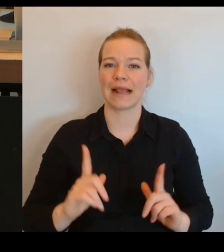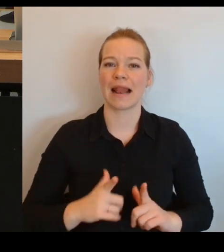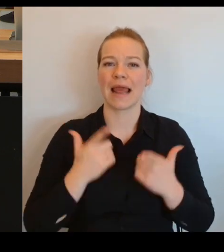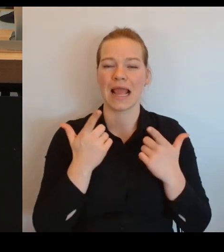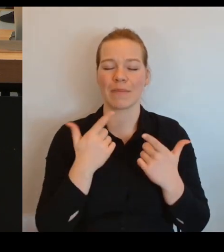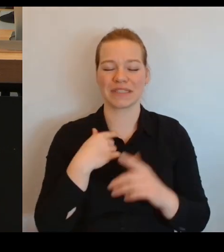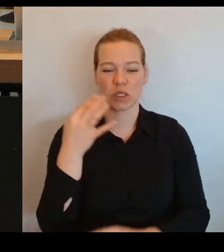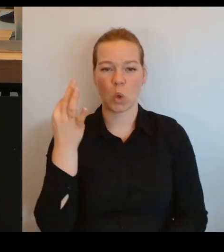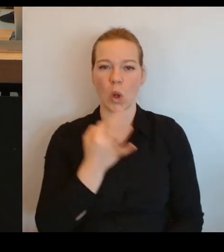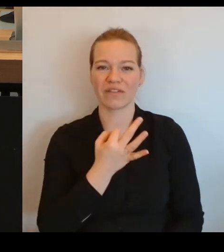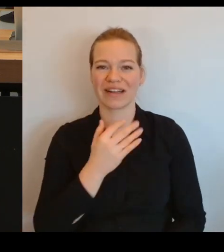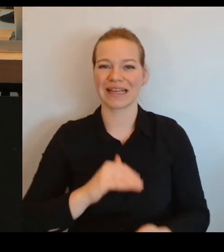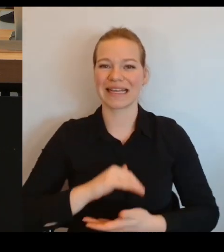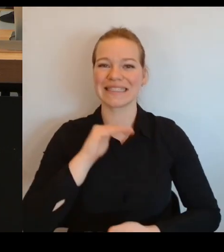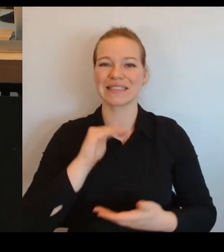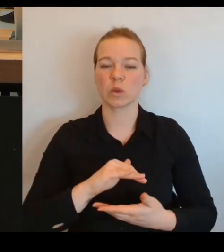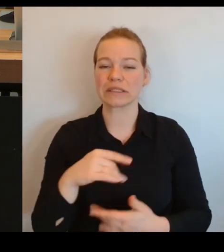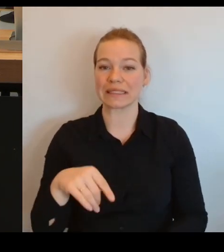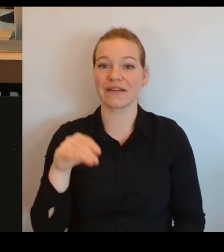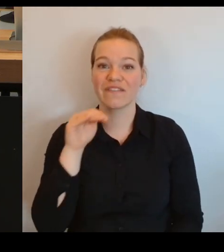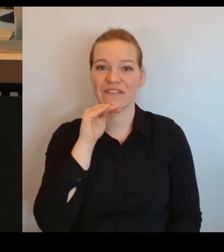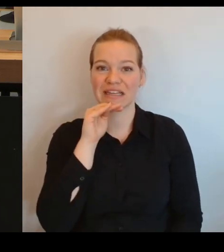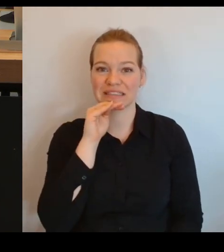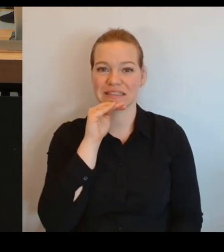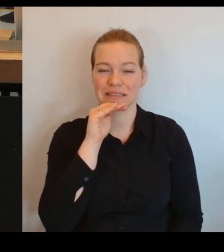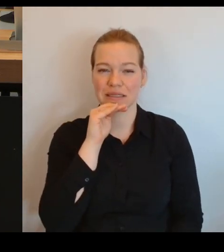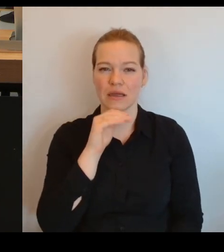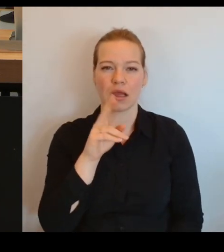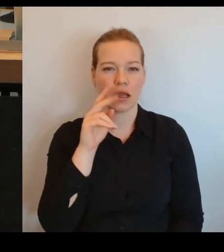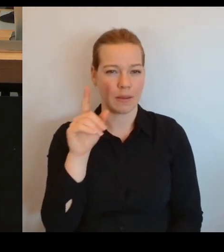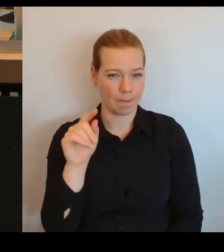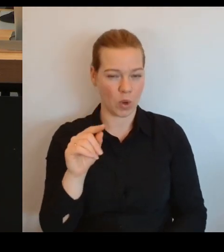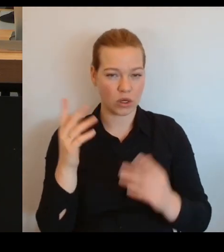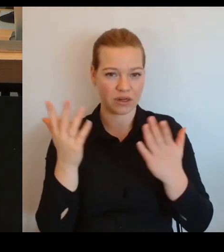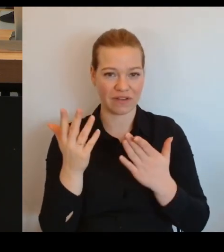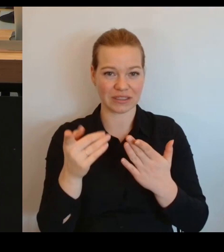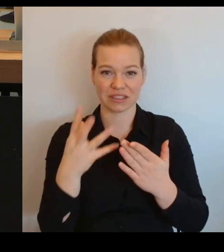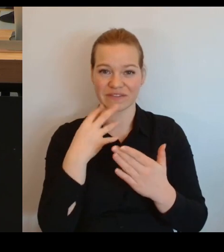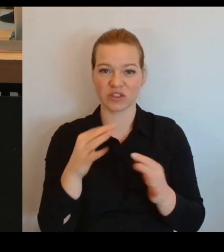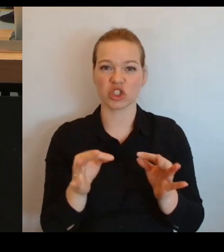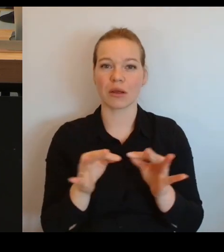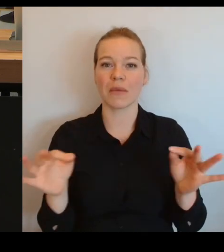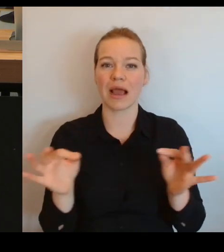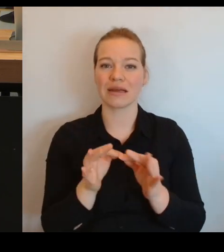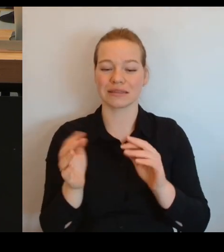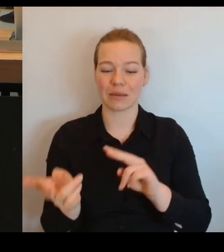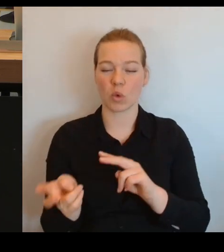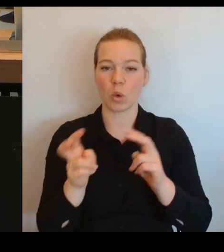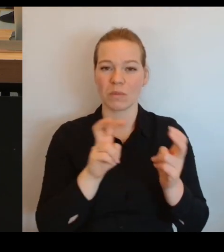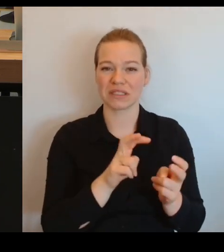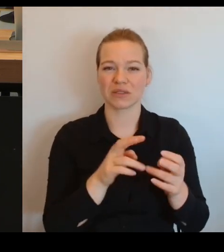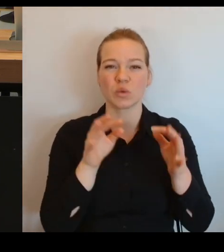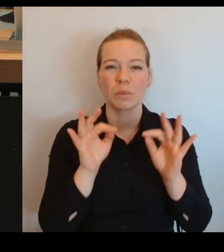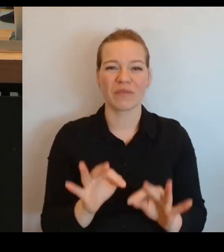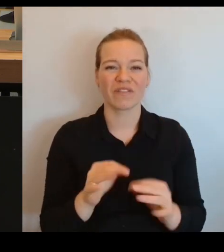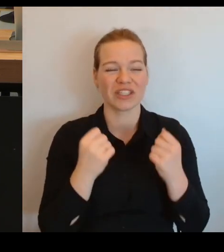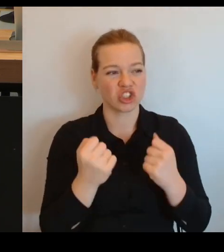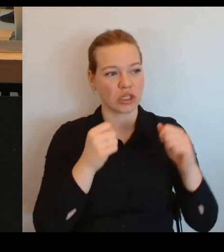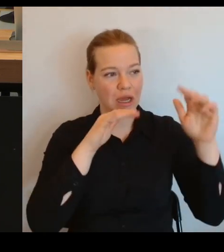Maßnahmen zur Bewältigung von Extremwetterereignissen wie starken Regenfällen und Trocken perioden. Ach Herr,